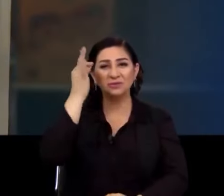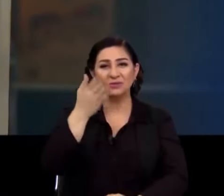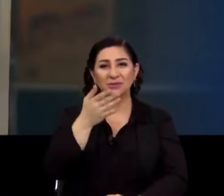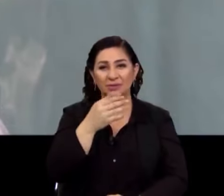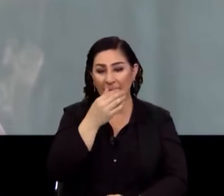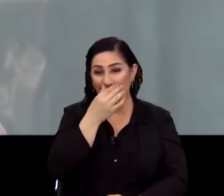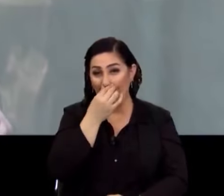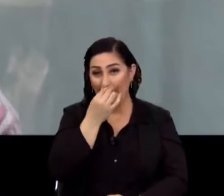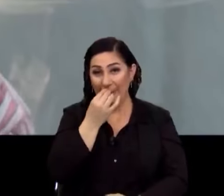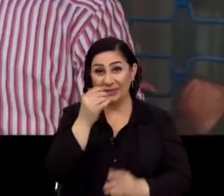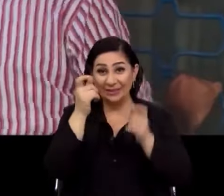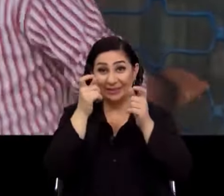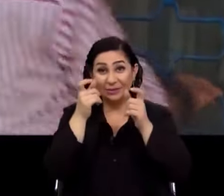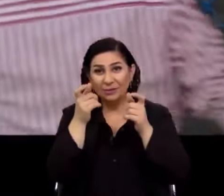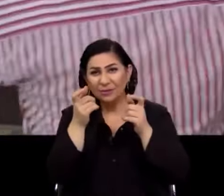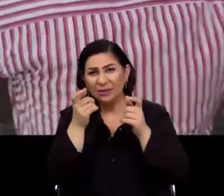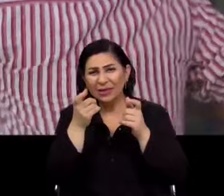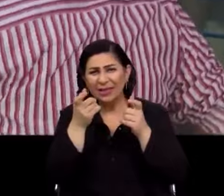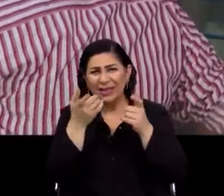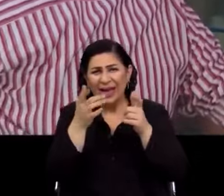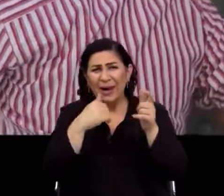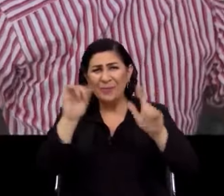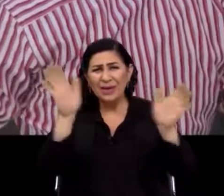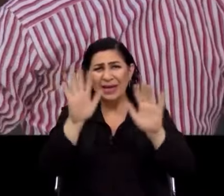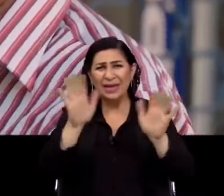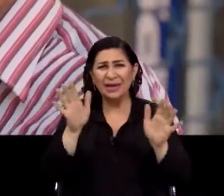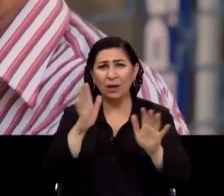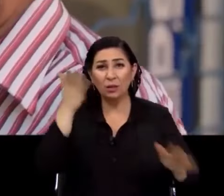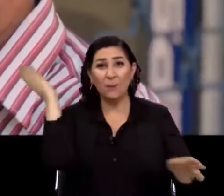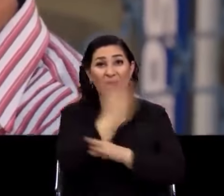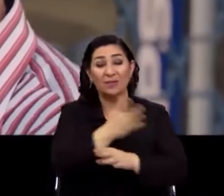olması dikkat çekti uzman abi Allah belanı versin Süleyman aklımı çıkarttın